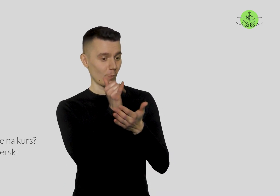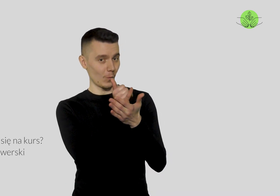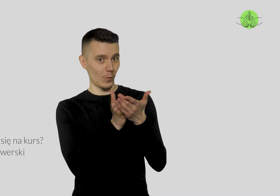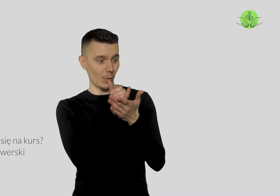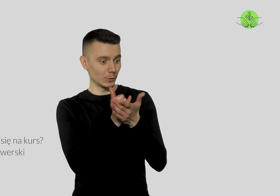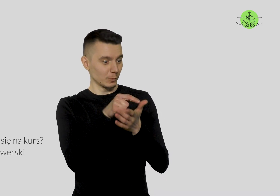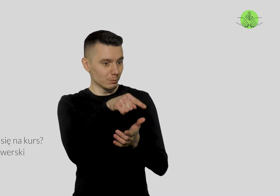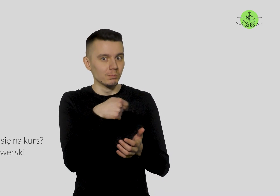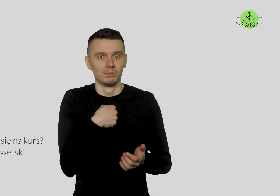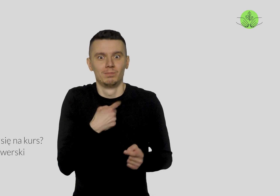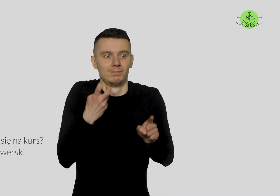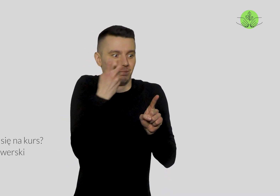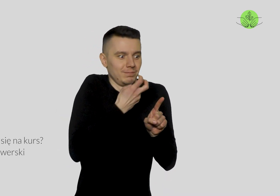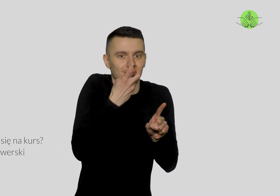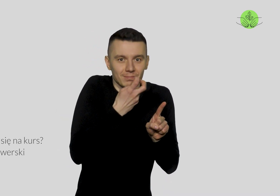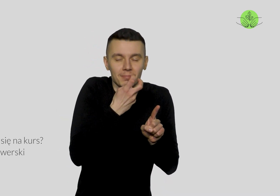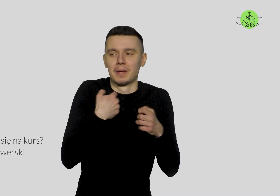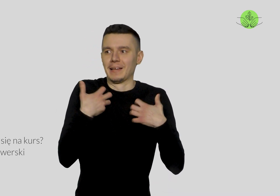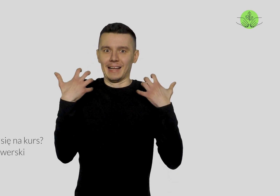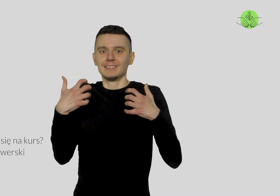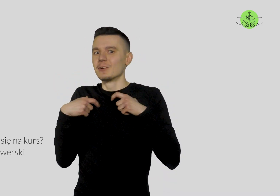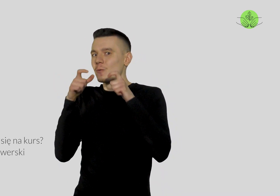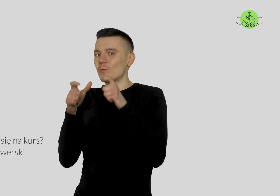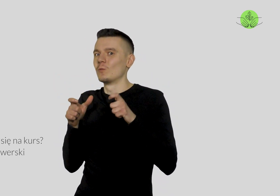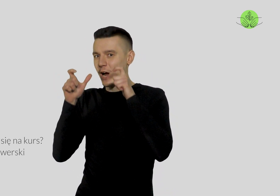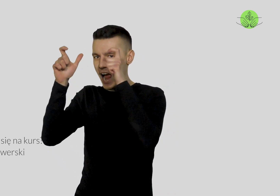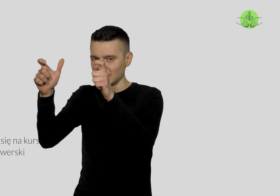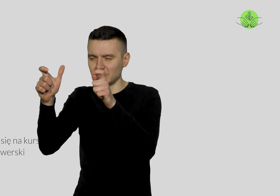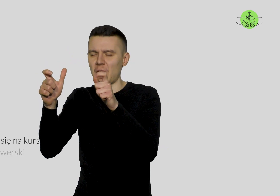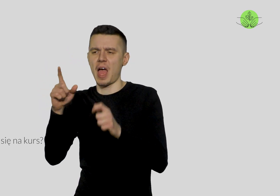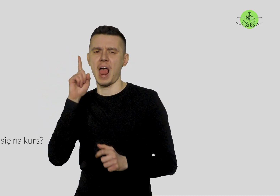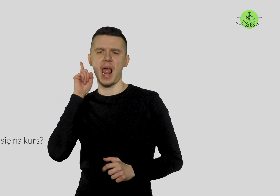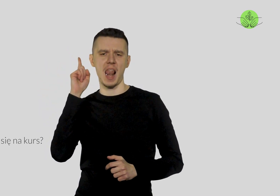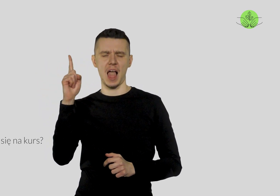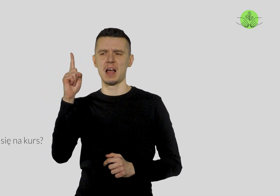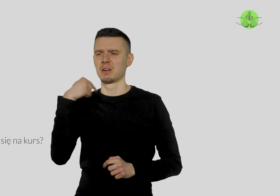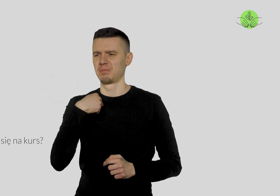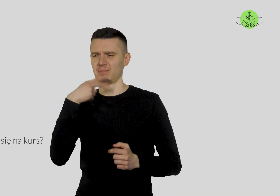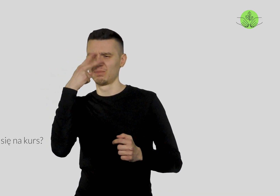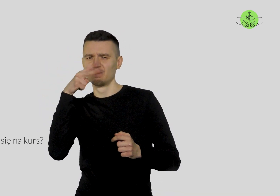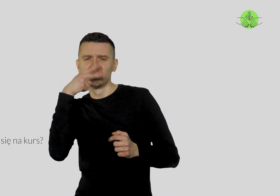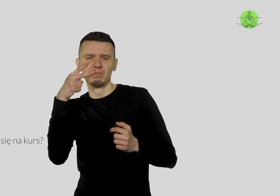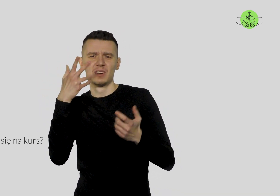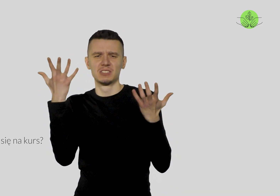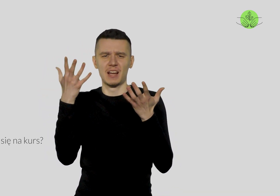Jestem zainteresowany kursem i chcę się zgłosić, ale nie widzę na stronie,